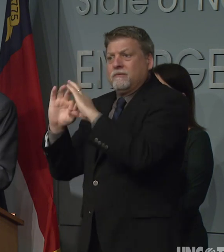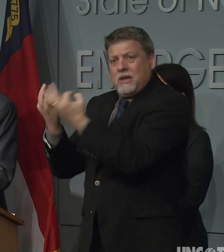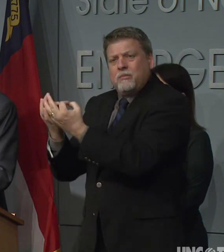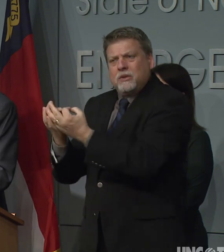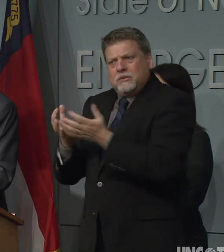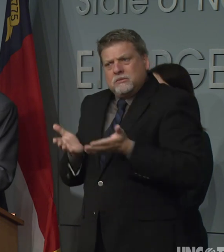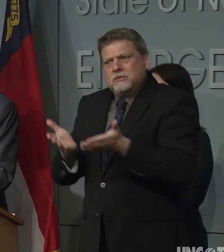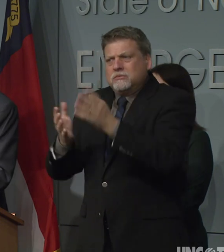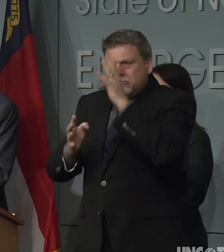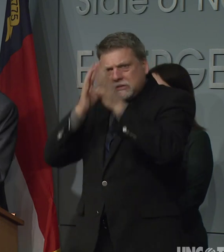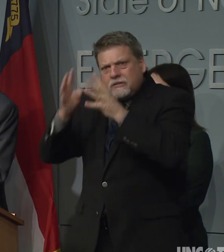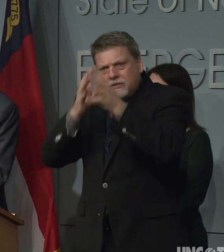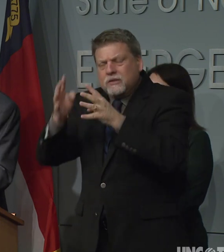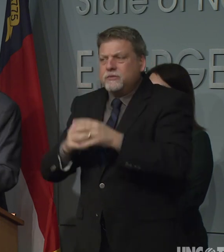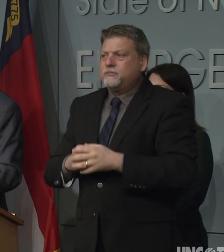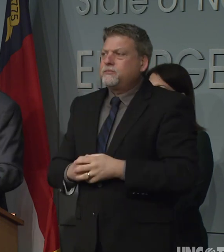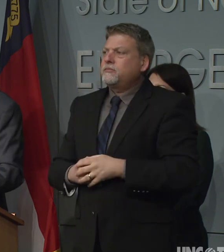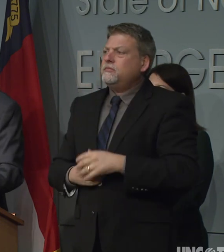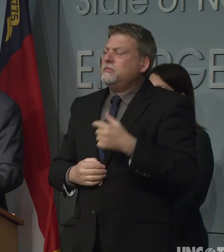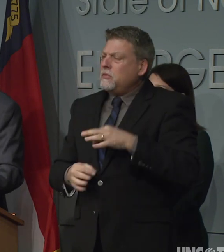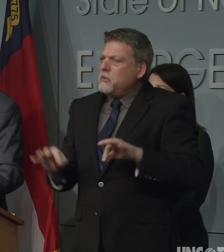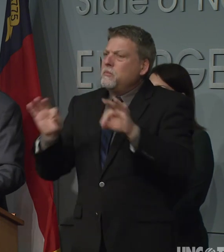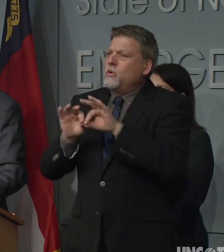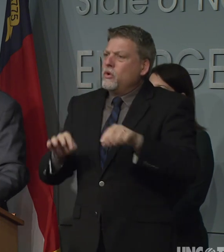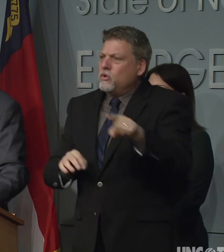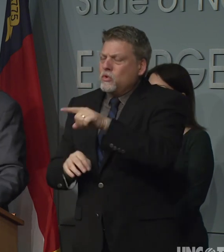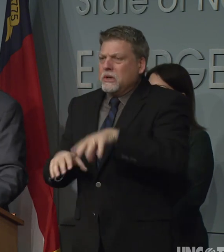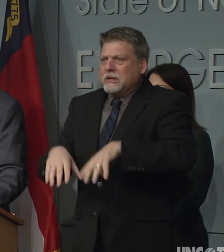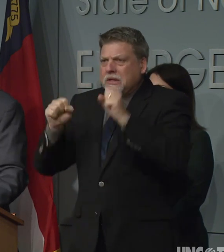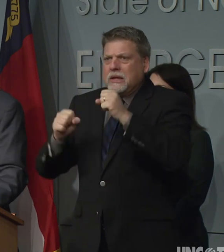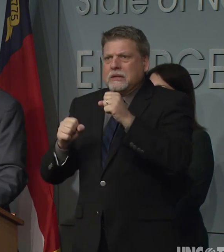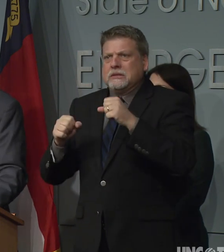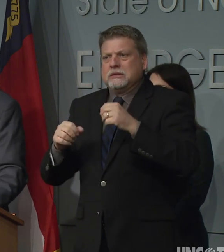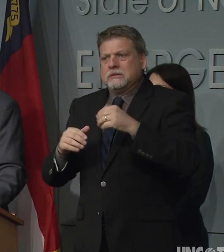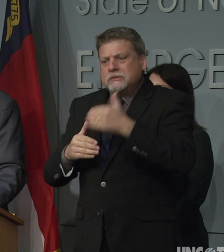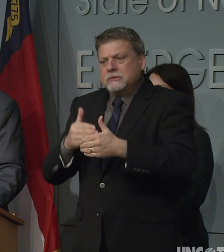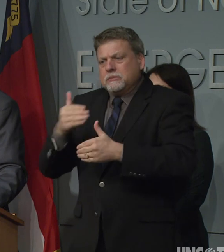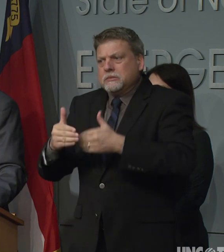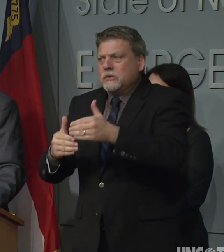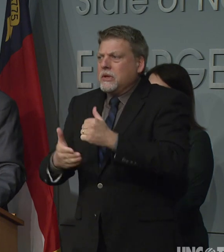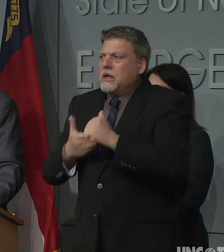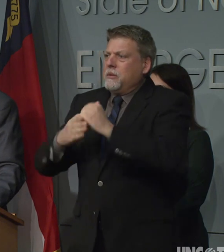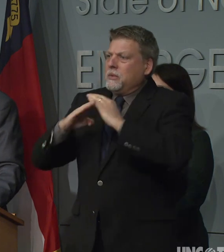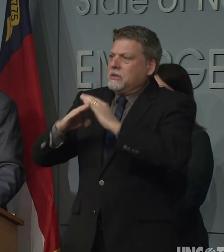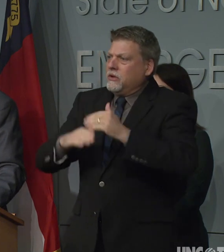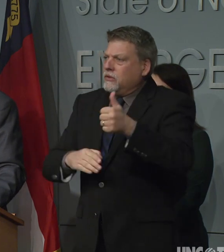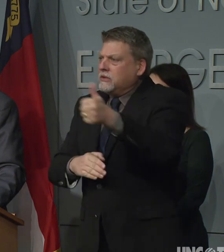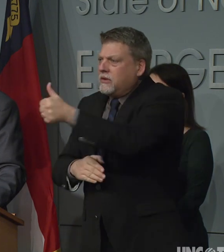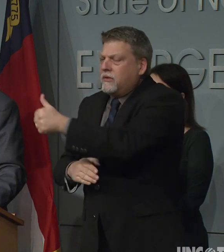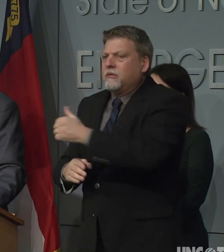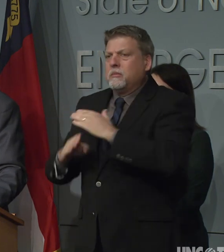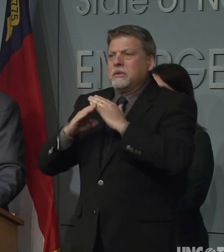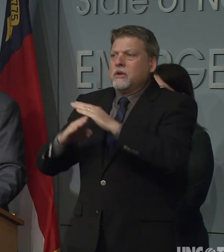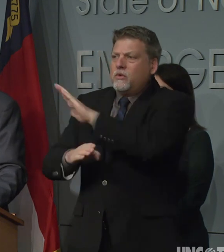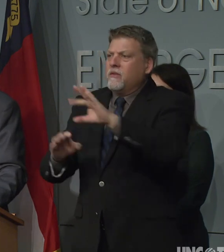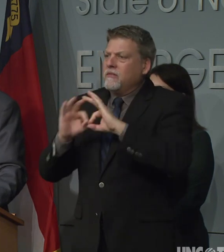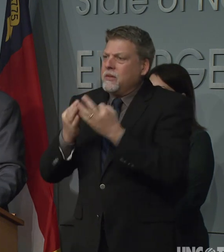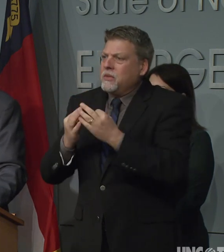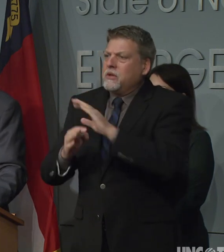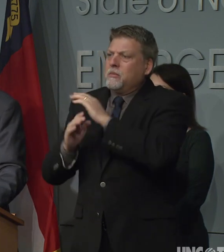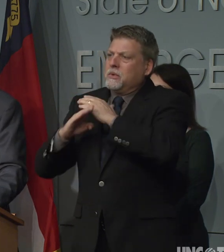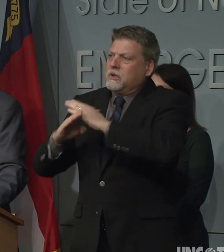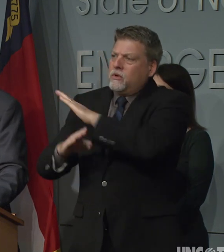están haciendo las cosas adecuadas para protegerse a sí mismos y en sus familias y el verano buen res propis de